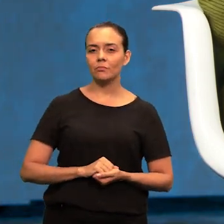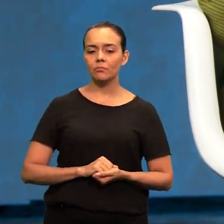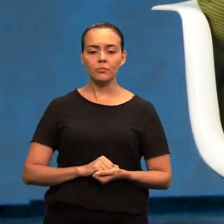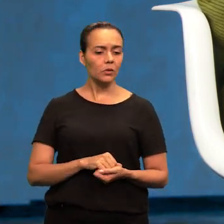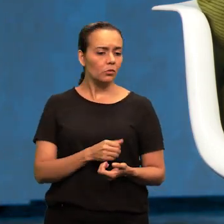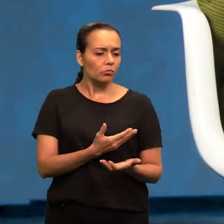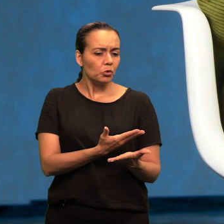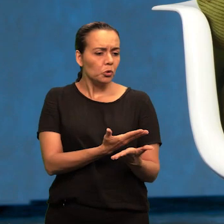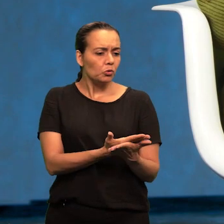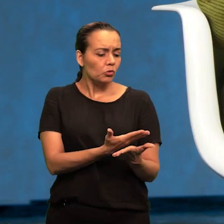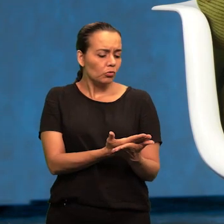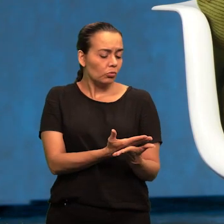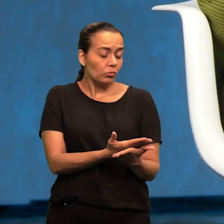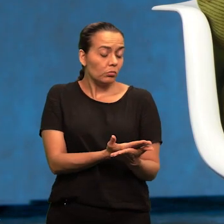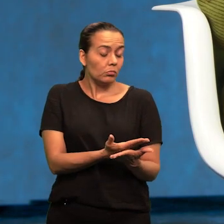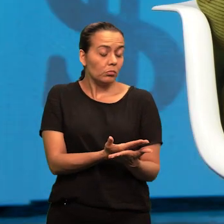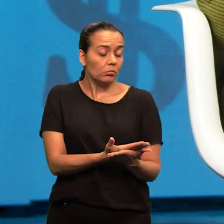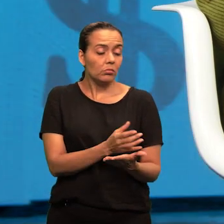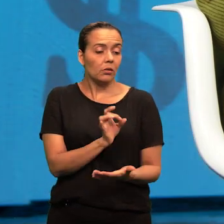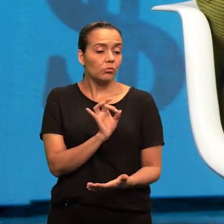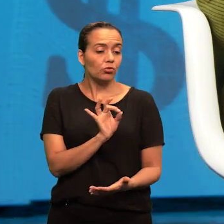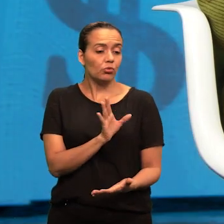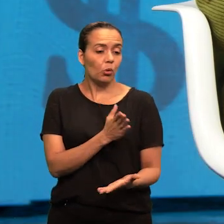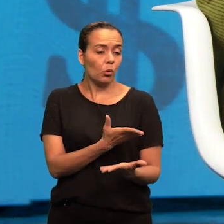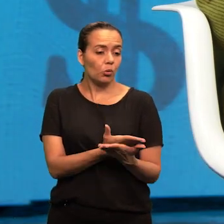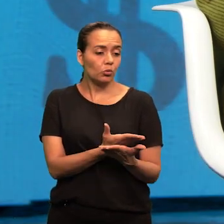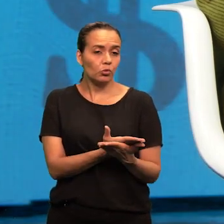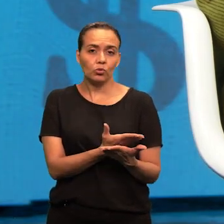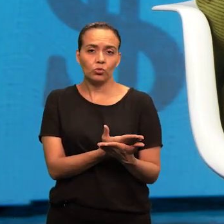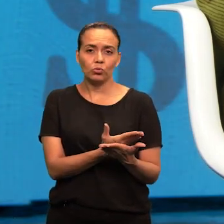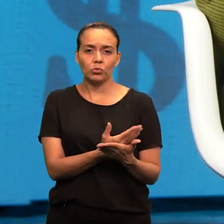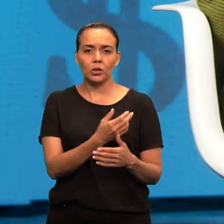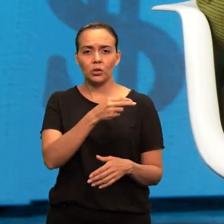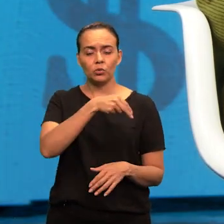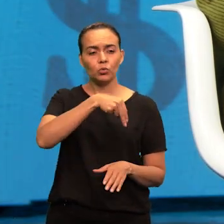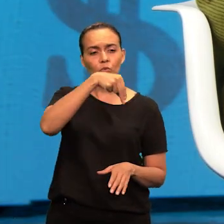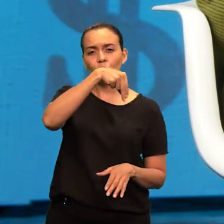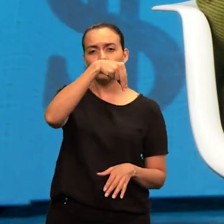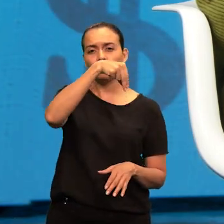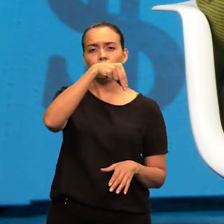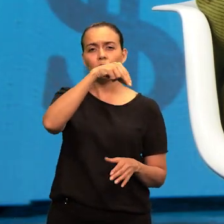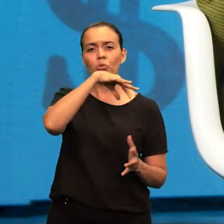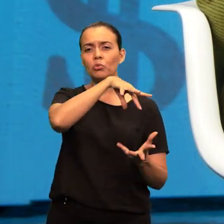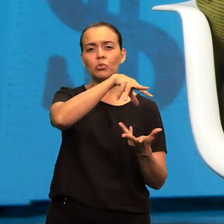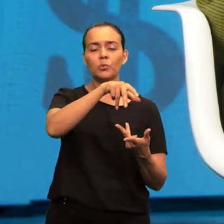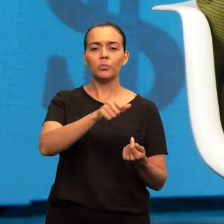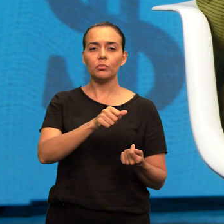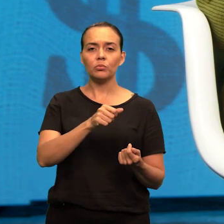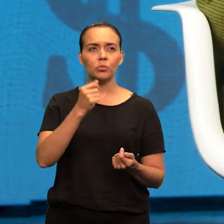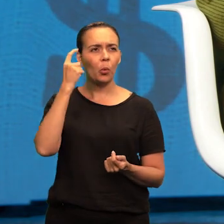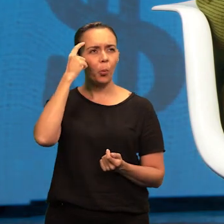estudar, estar na escola e só estudar autores do norte global, como pensamento universal.